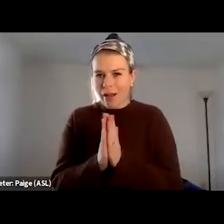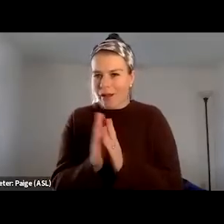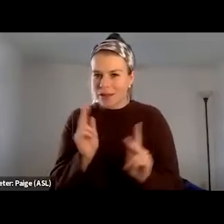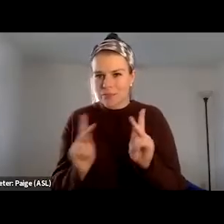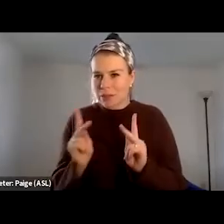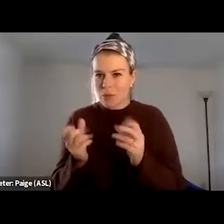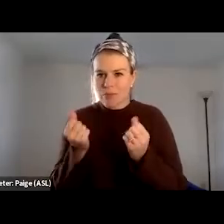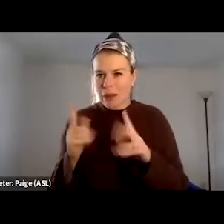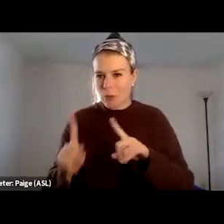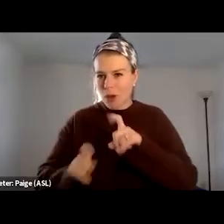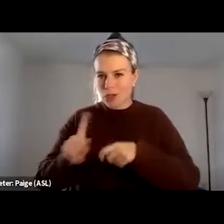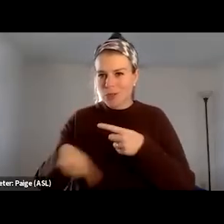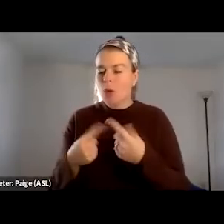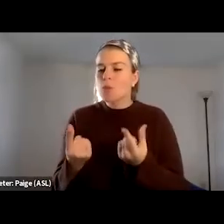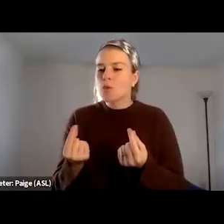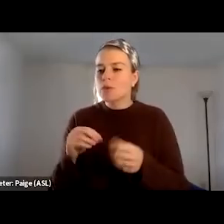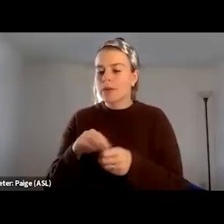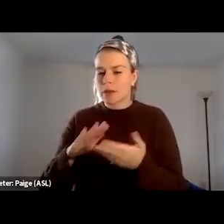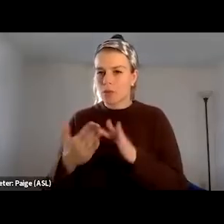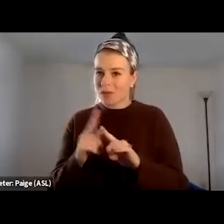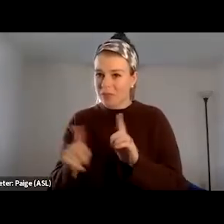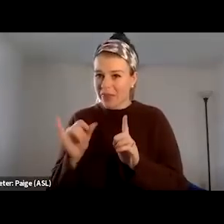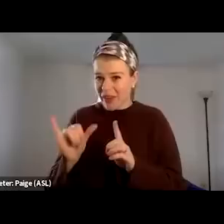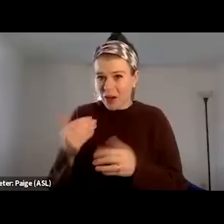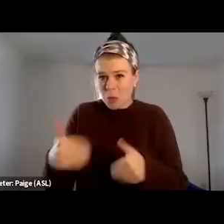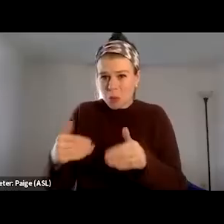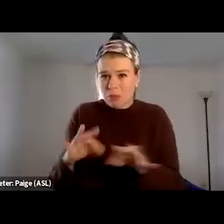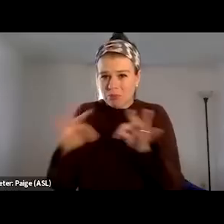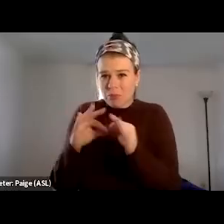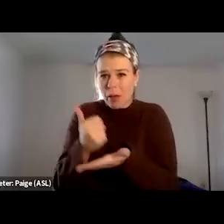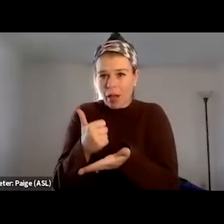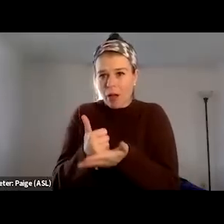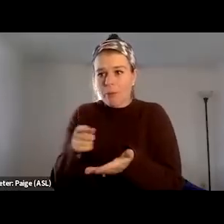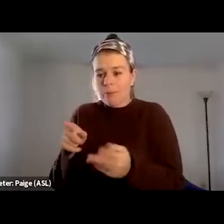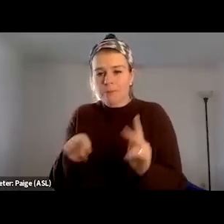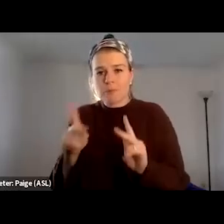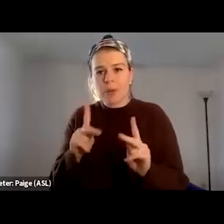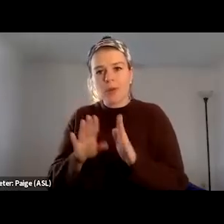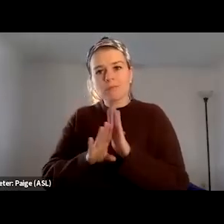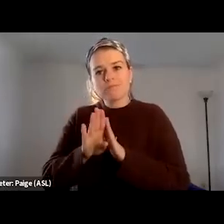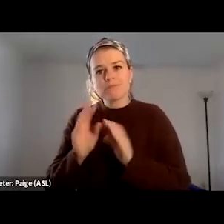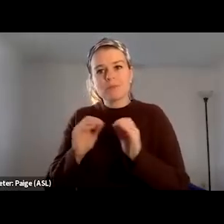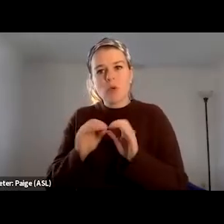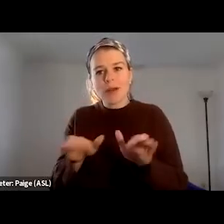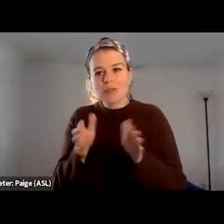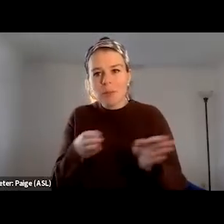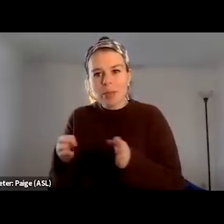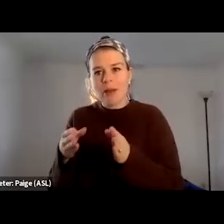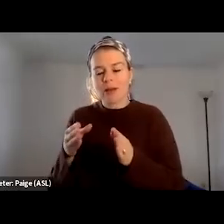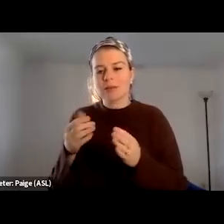pero esto muestra que es realmente importante ayudar a las personas a formar planes de actividades y formas en las que se involucrarán más ampliamente en su comunidad, y que esto puede ayudar